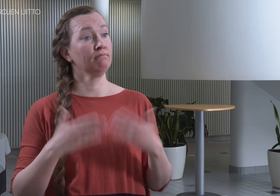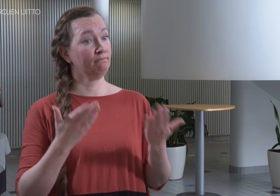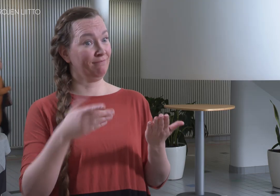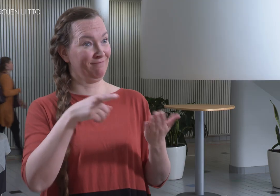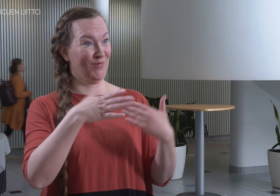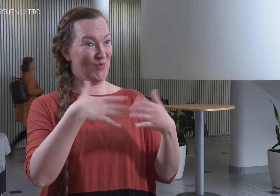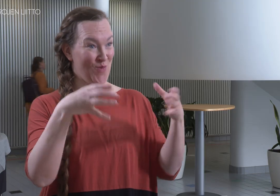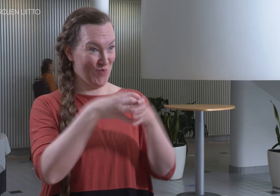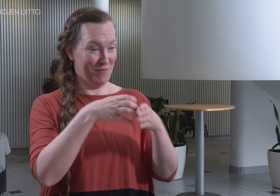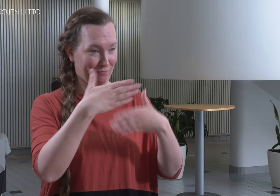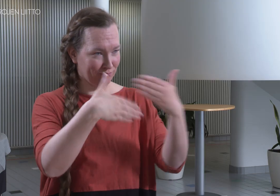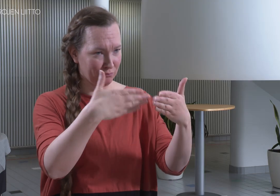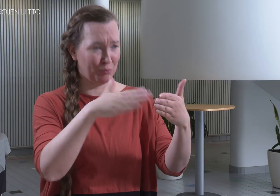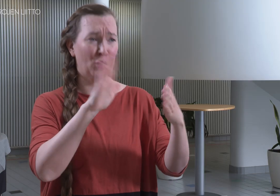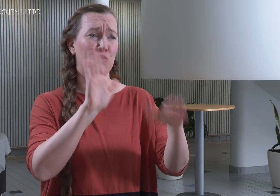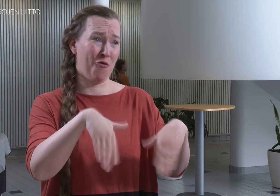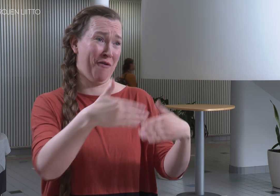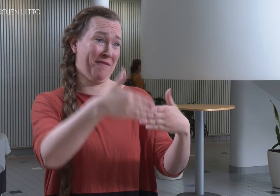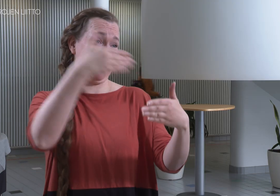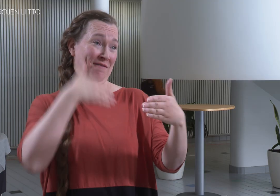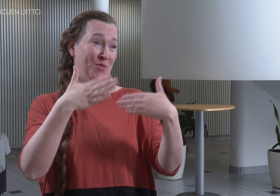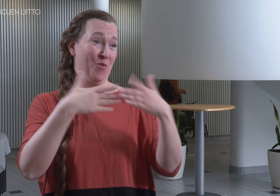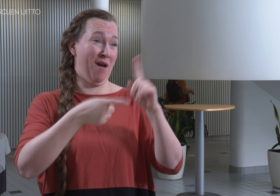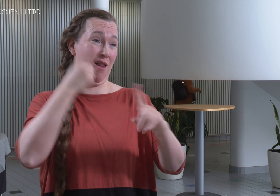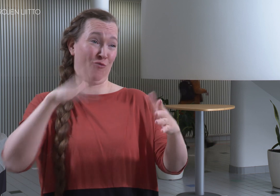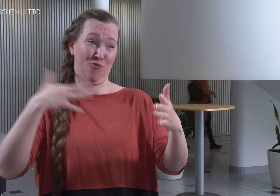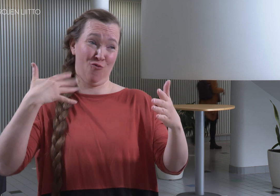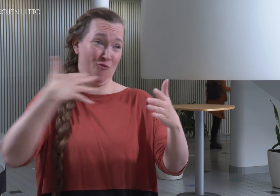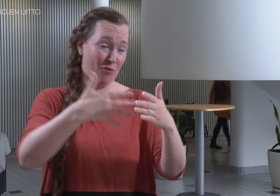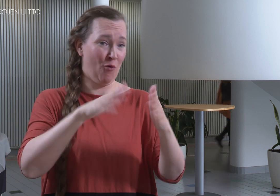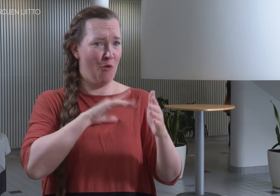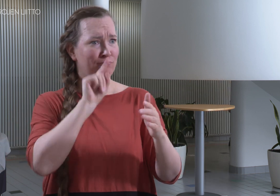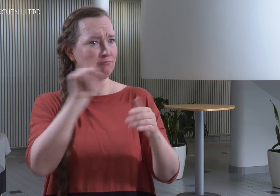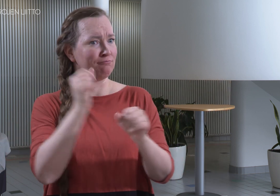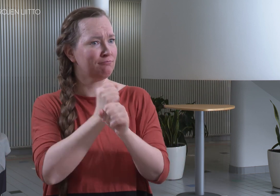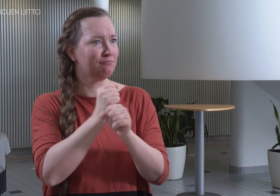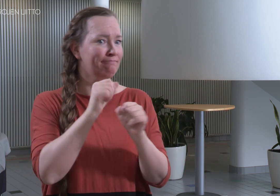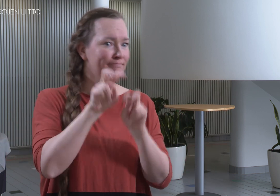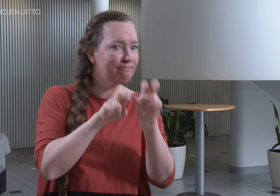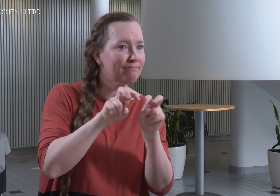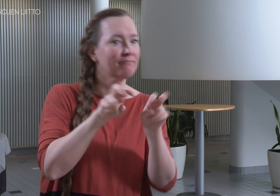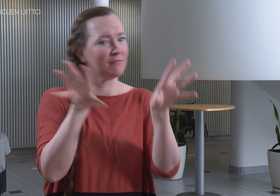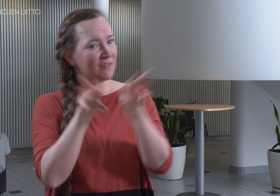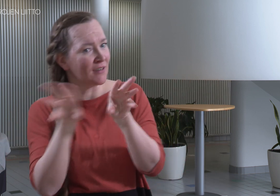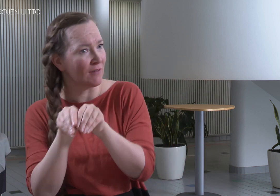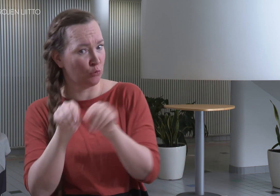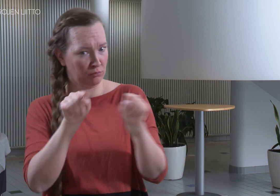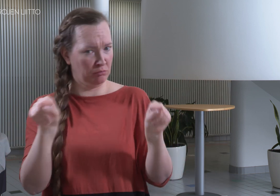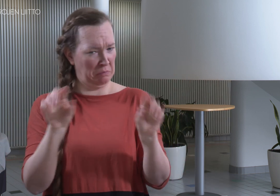Valmisteluhan on alkanut jo paljon ennen tämän työryhmän omaa työtä - kaikenlaisen tutkimus- ja selvitystyön merkeissä.